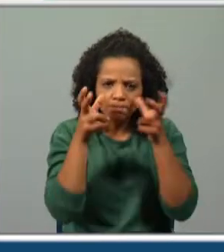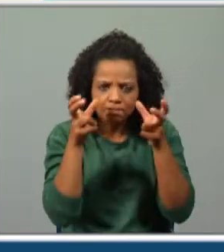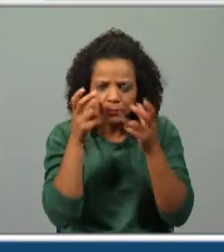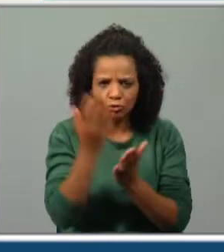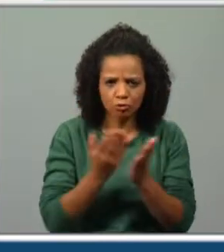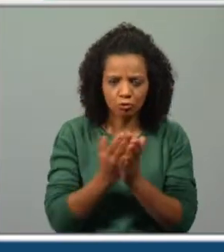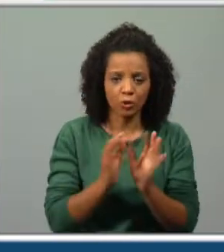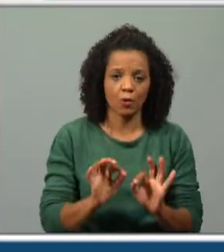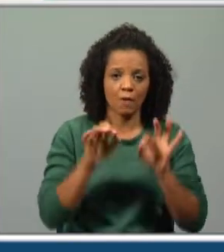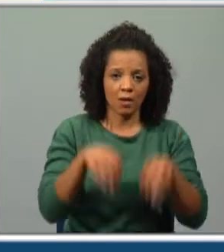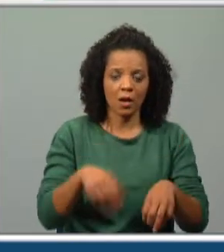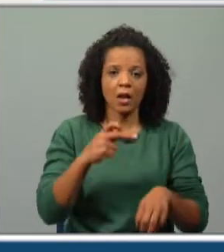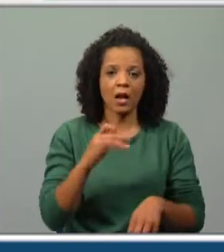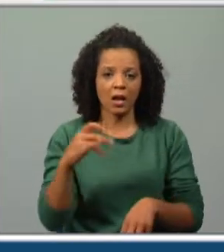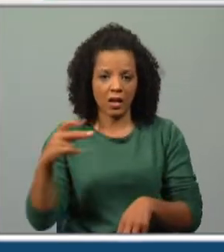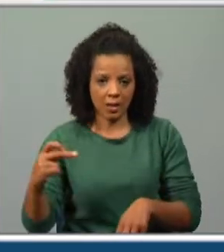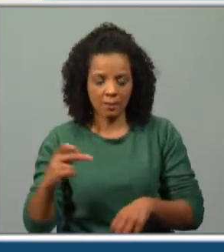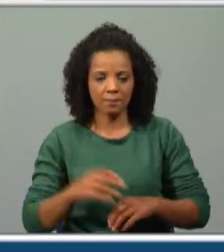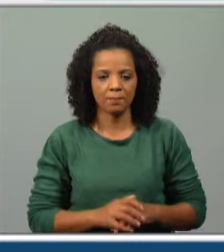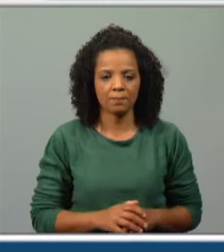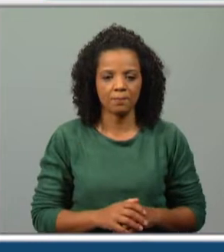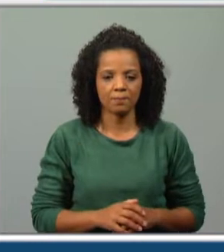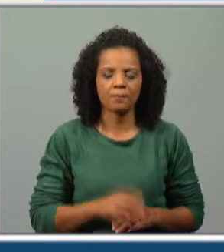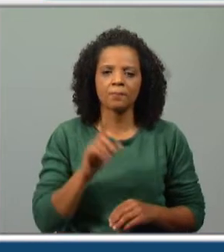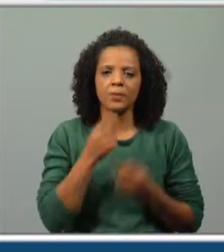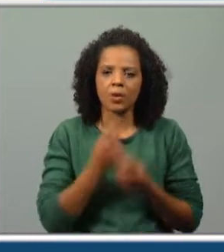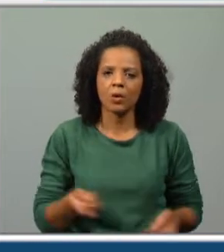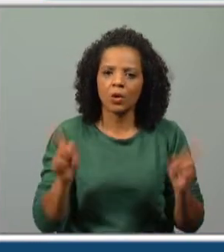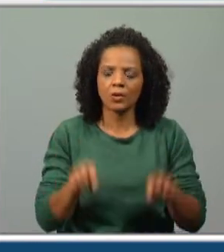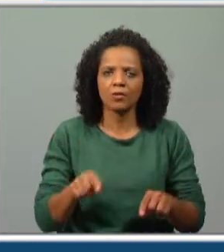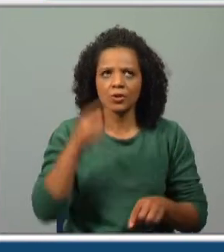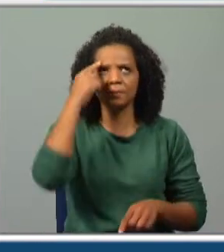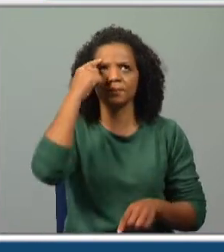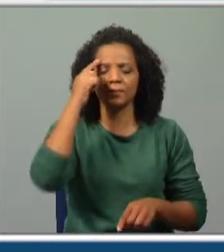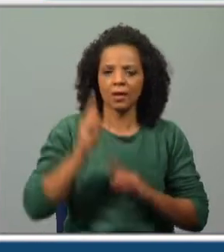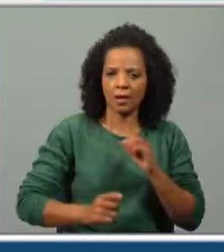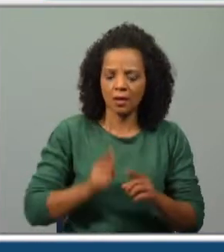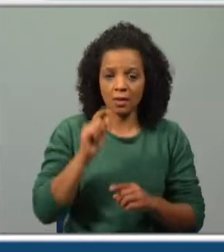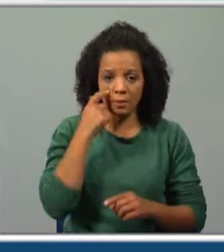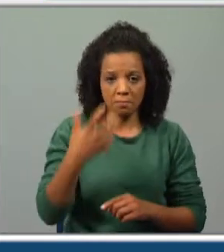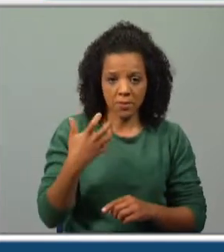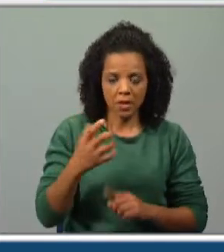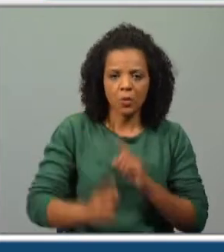parte final de a área retomar esta ideia e sublinhar a 該區域的最後一部分接受這個想法並強調